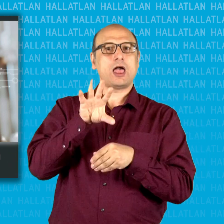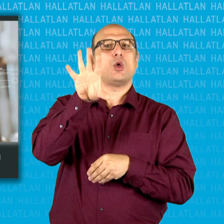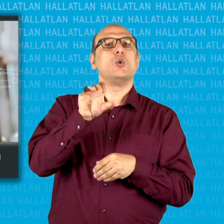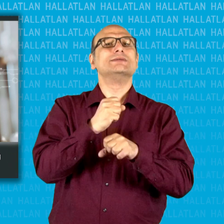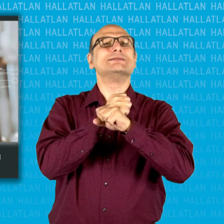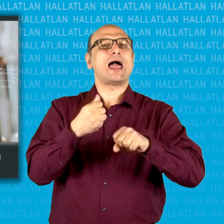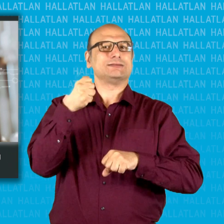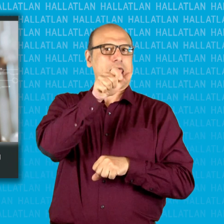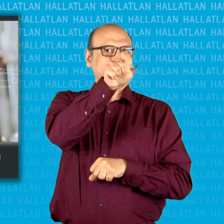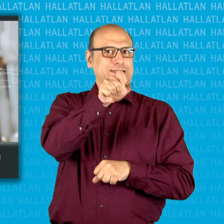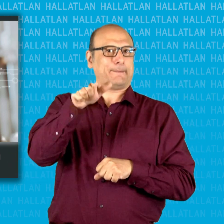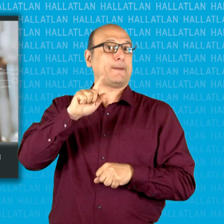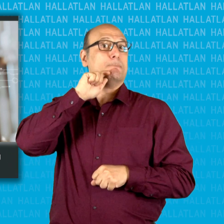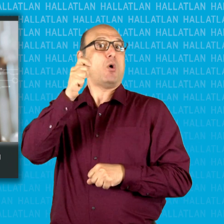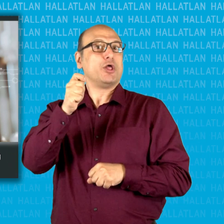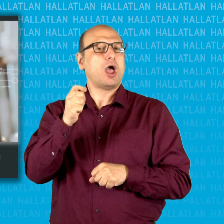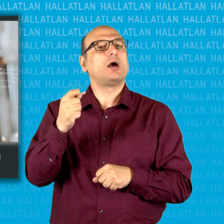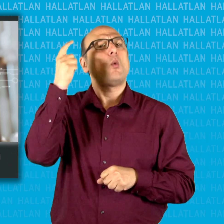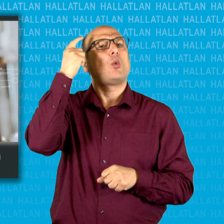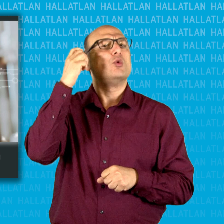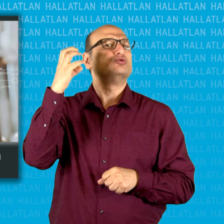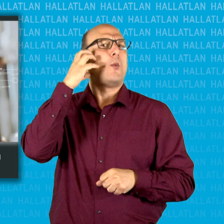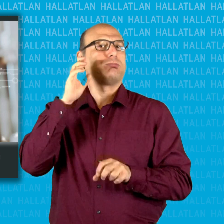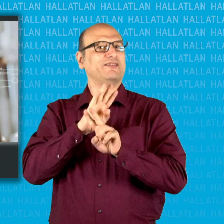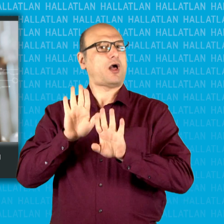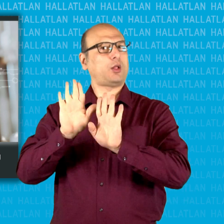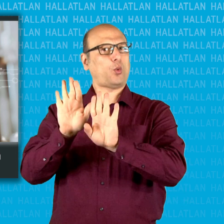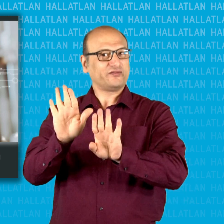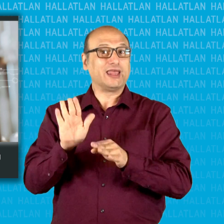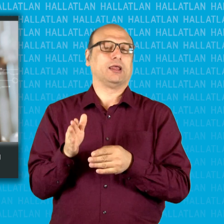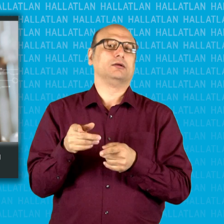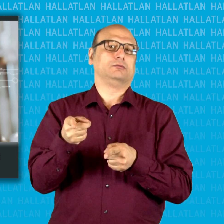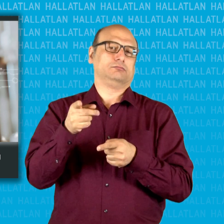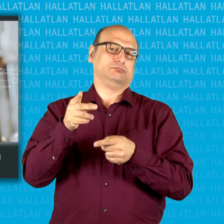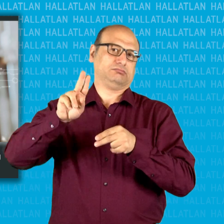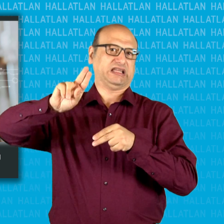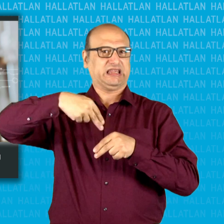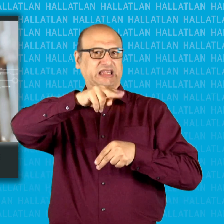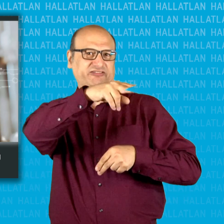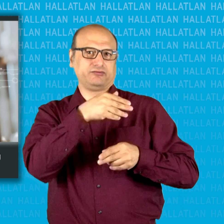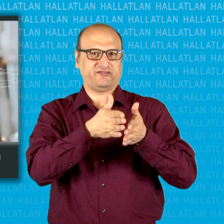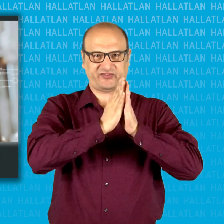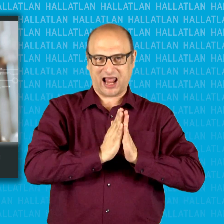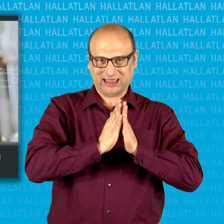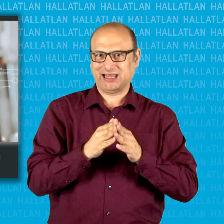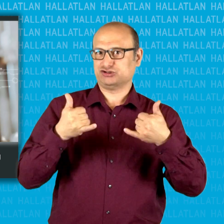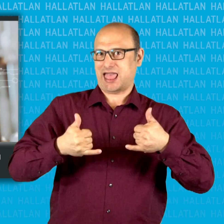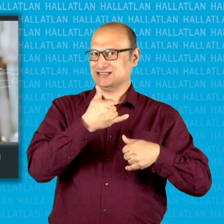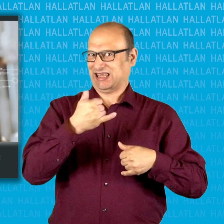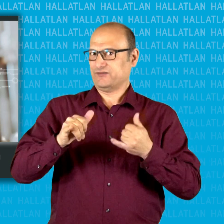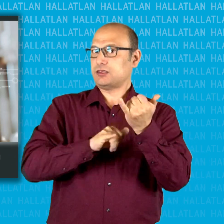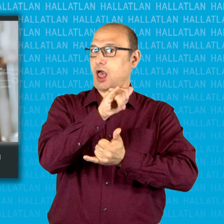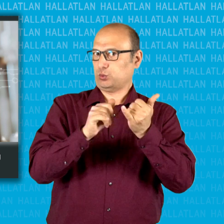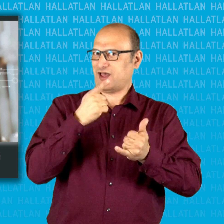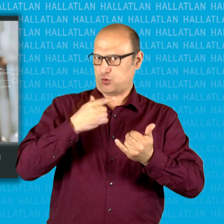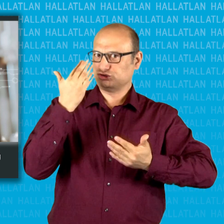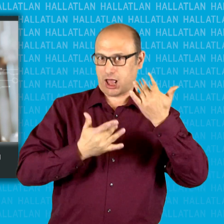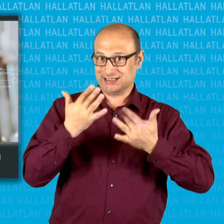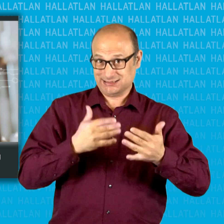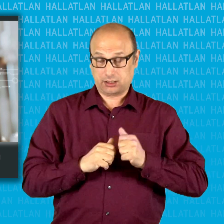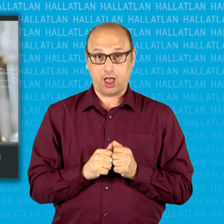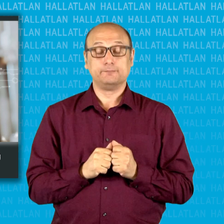köztük 501 magyar okostelefon tulajdonos bevonásával készült idén januárban.